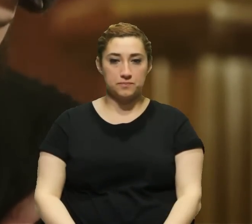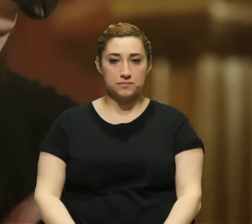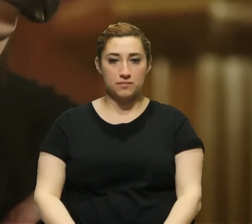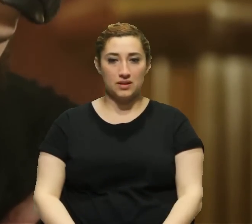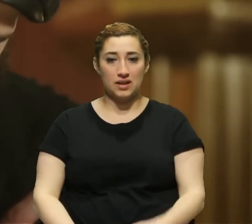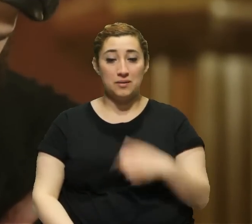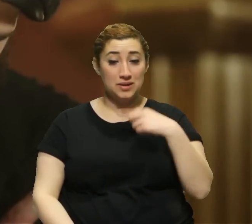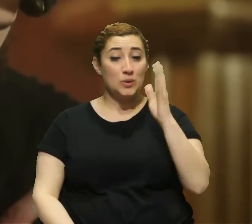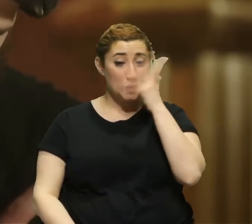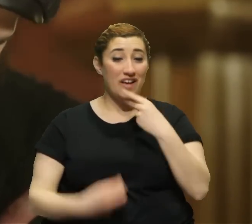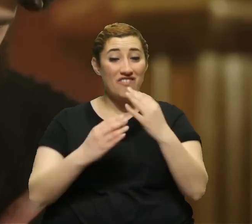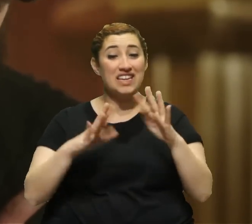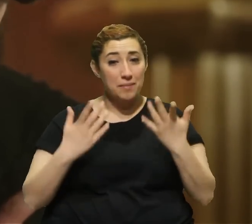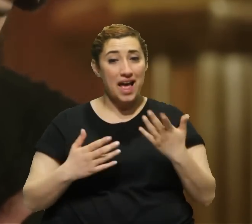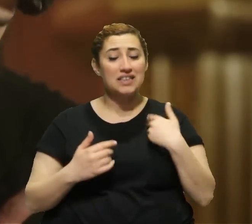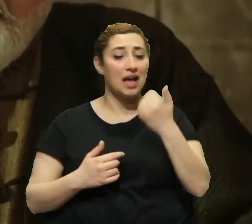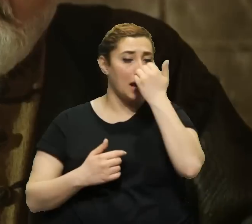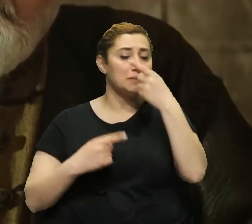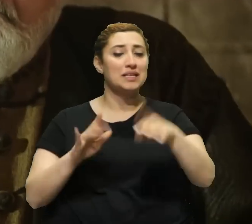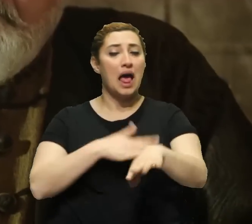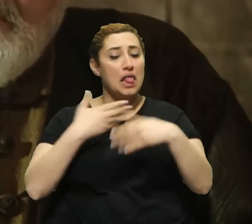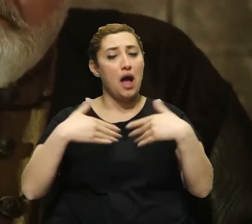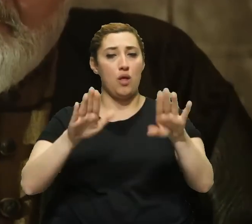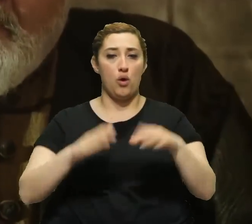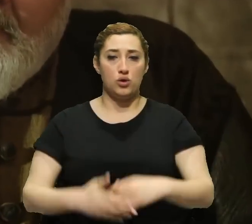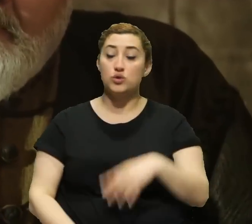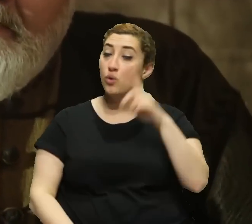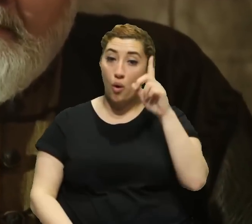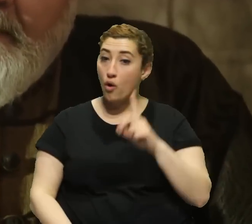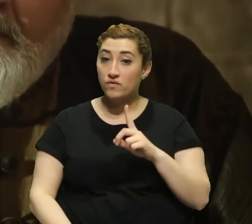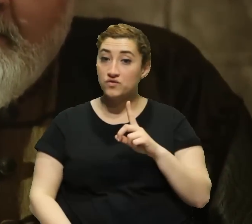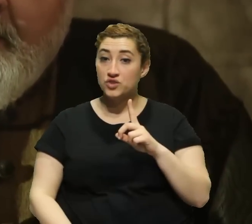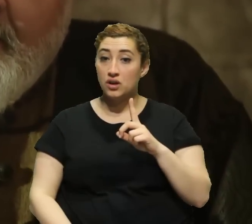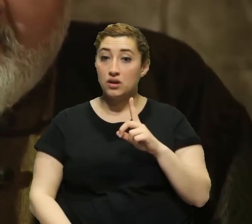Mahcup eder isek, kanım size helaldir. Evvela...